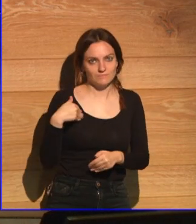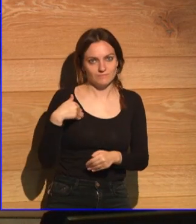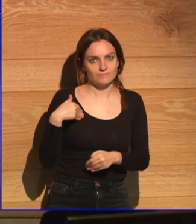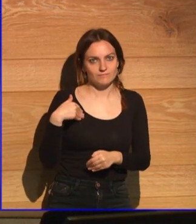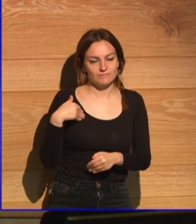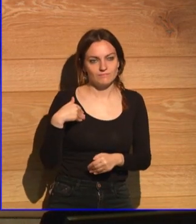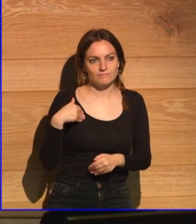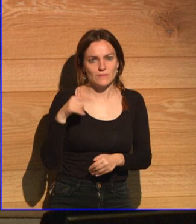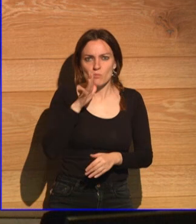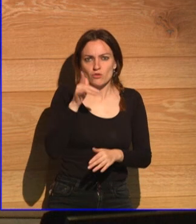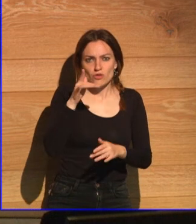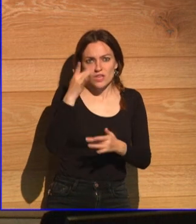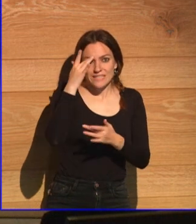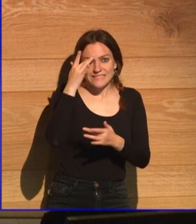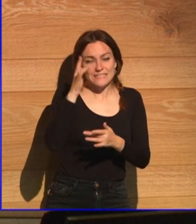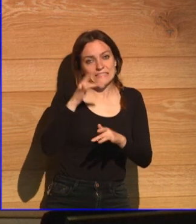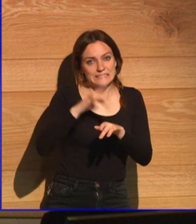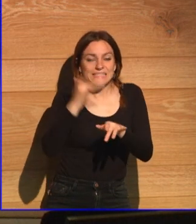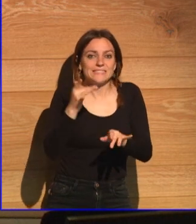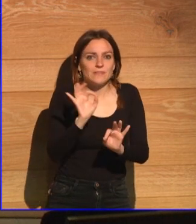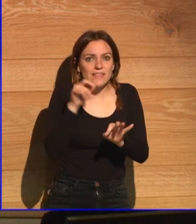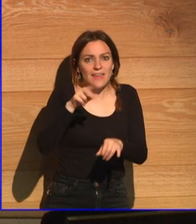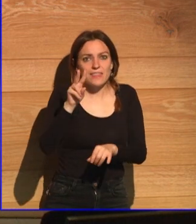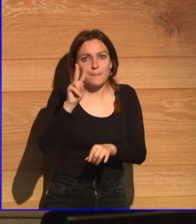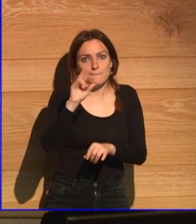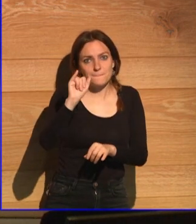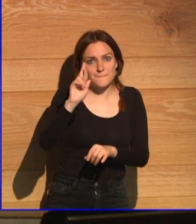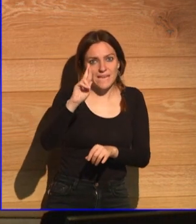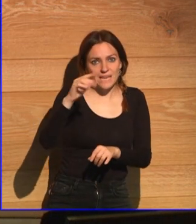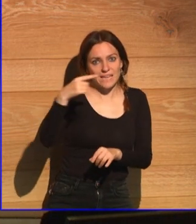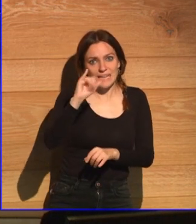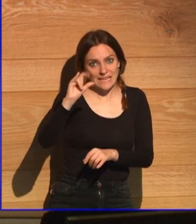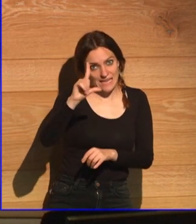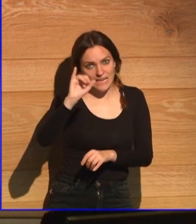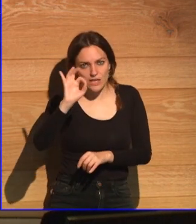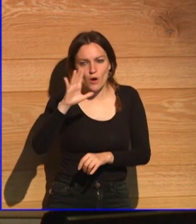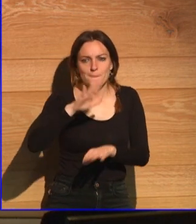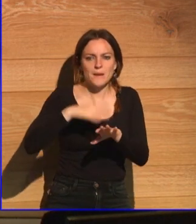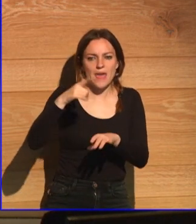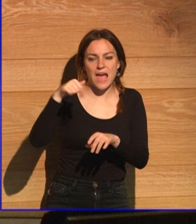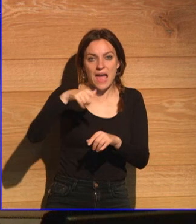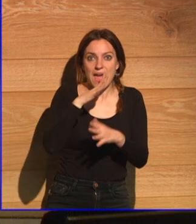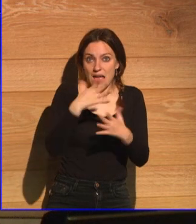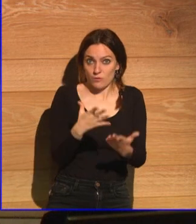a la sensibilidad de Virgilio y dejar que de nuevo pudiera iluminar el presente, no el presente que estamos viviendo